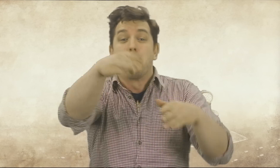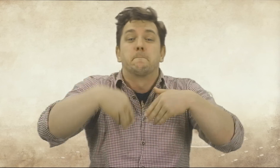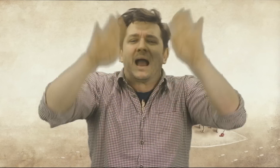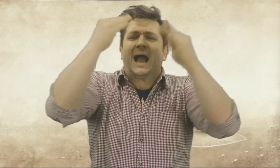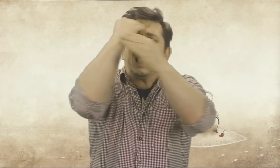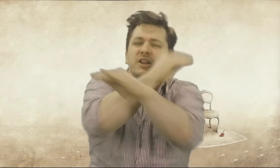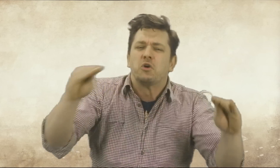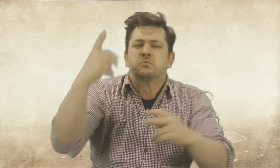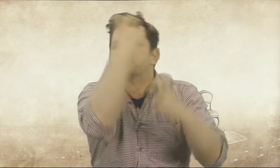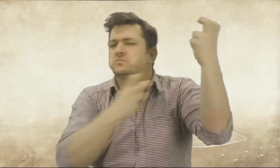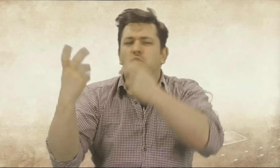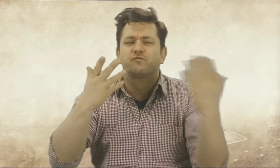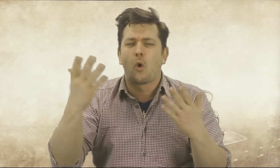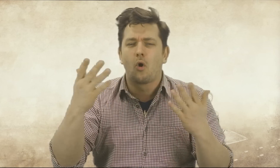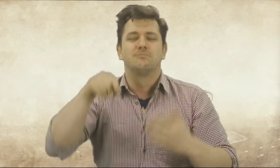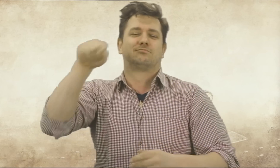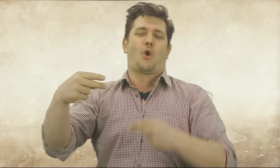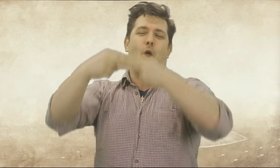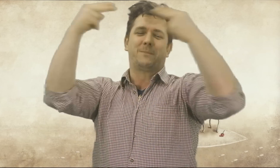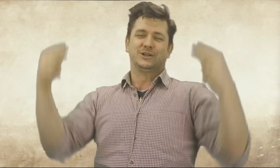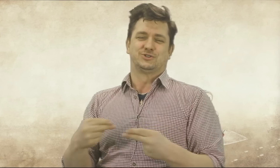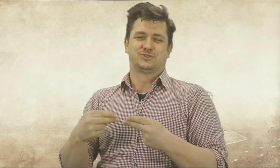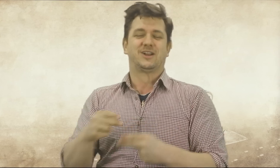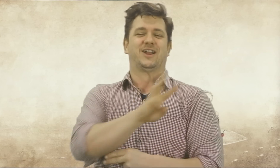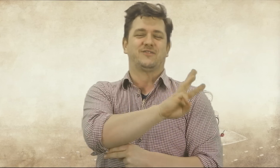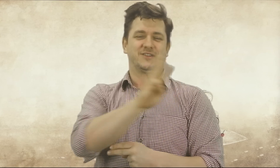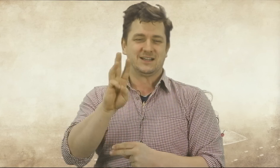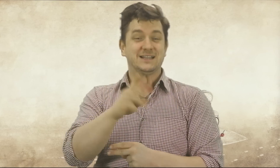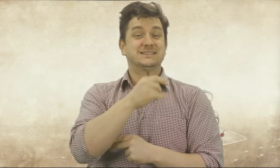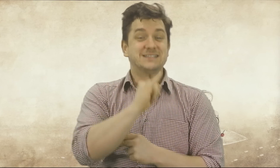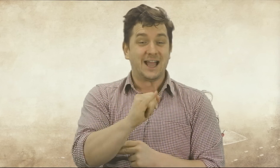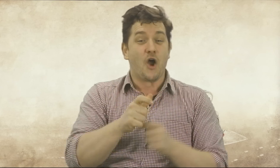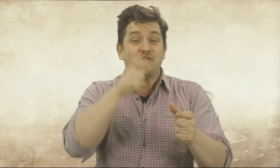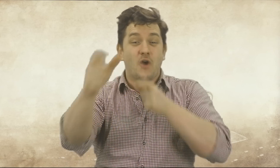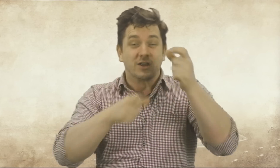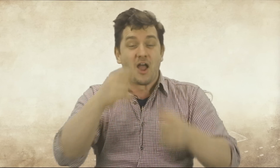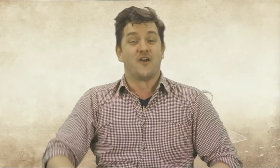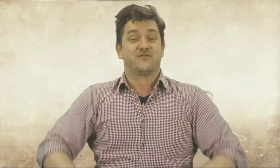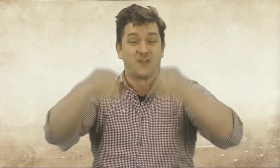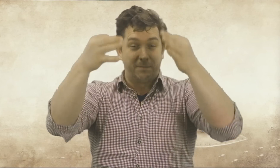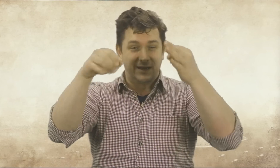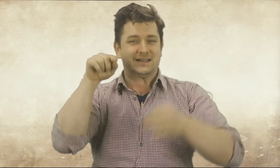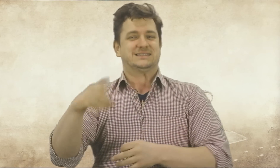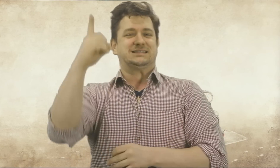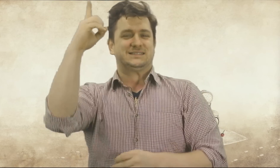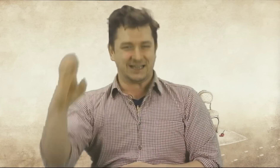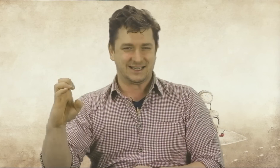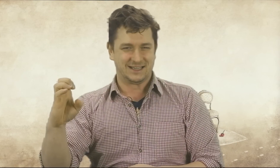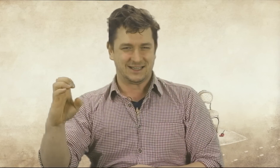Mehr Infos darüber findet Ihr auf der Homepage www.diewoerterfabrik.de